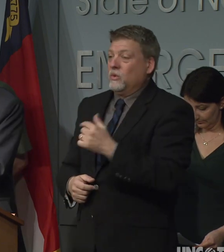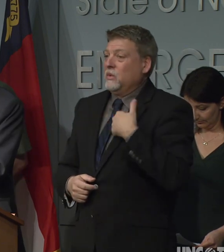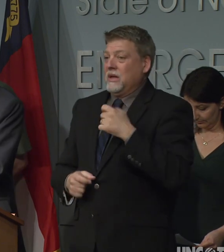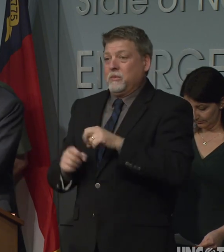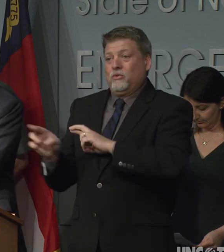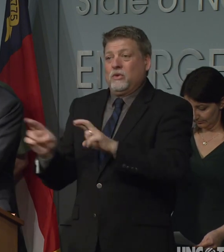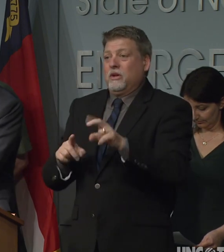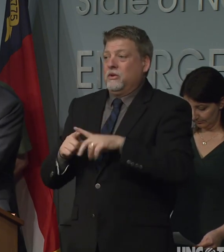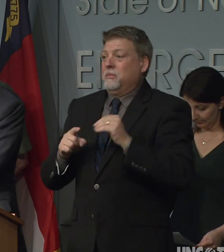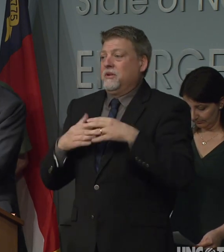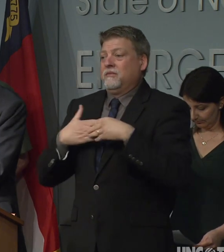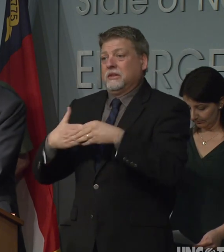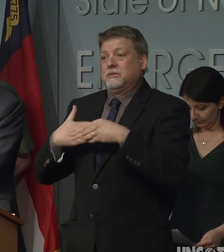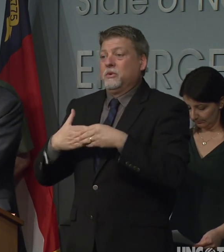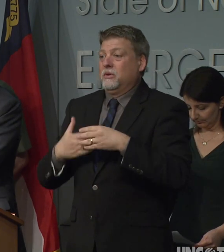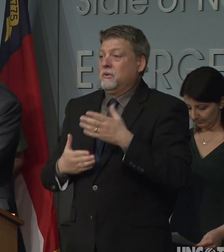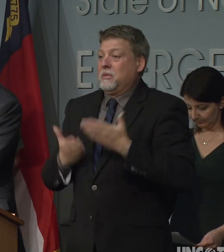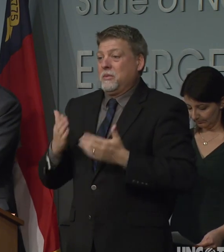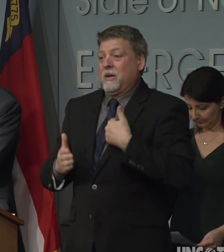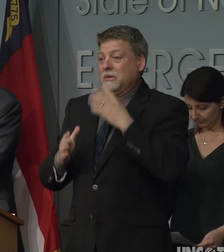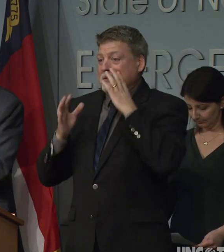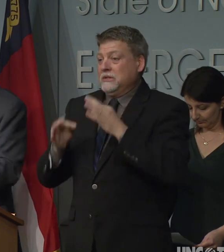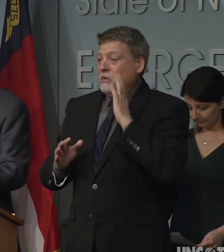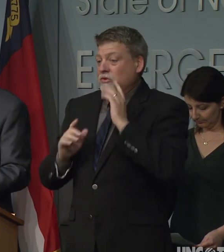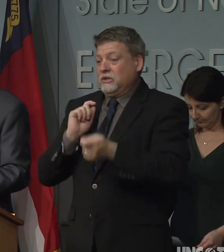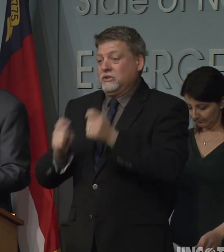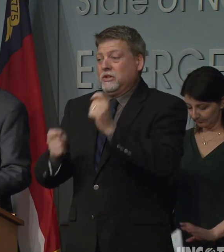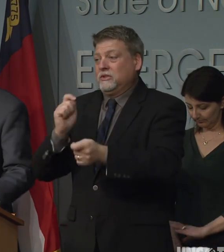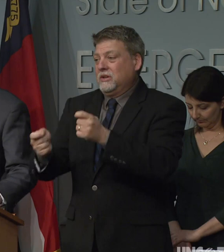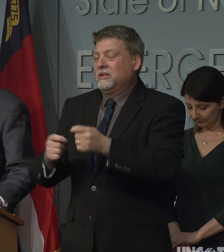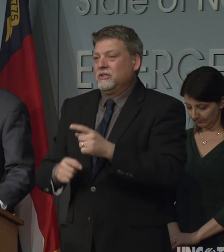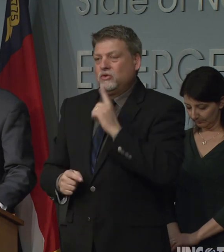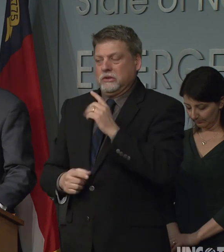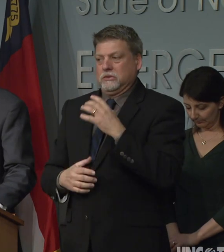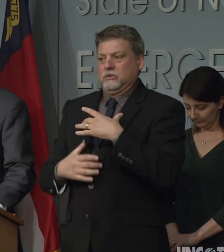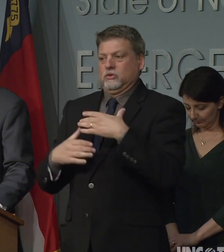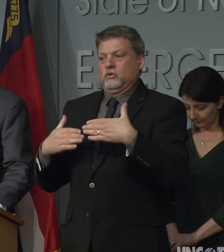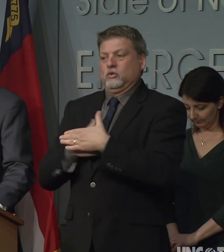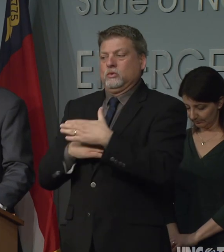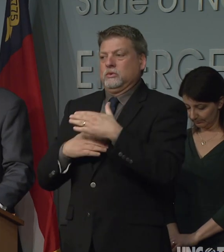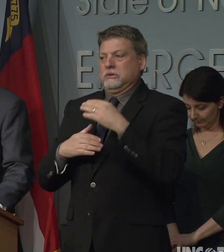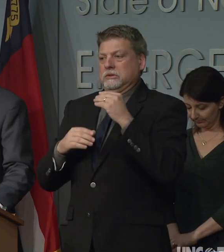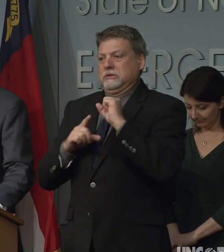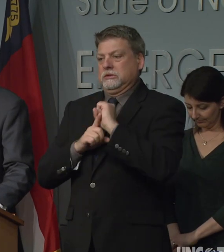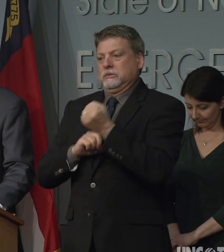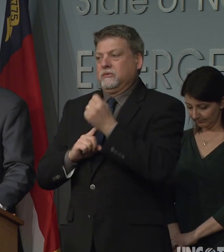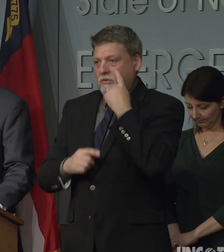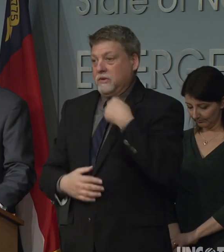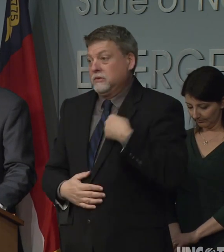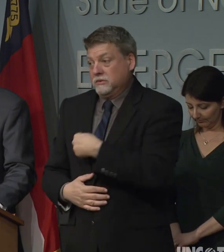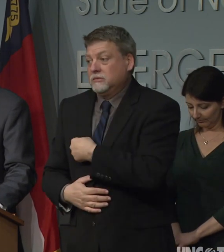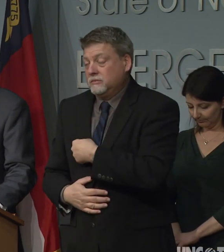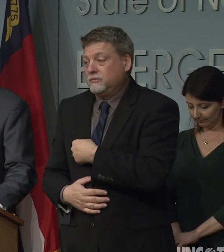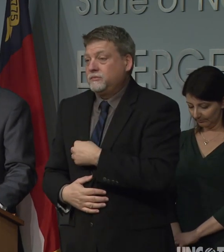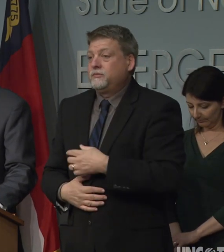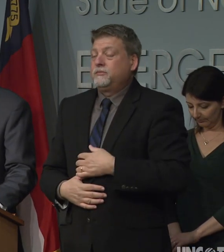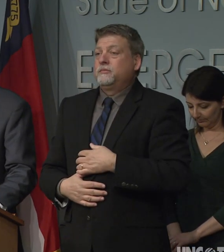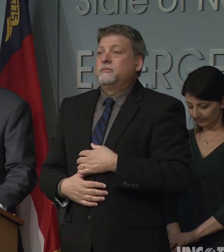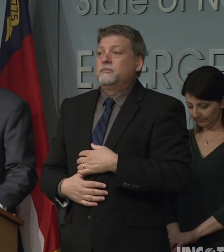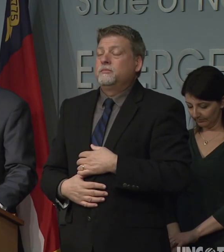Si vemos que hay otros temas que en nos indican que debemos hacer las cosas de manera distinta